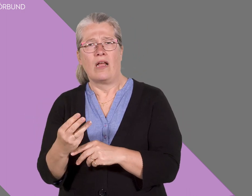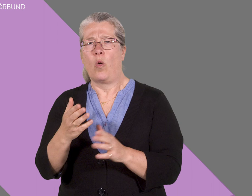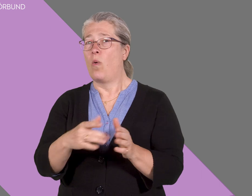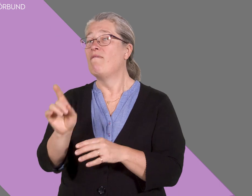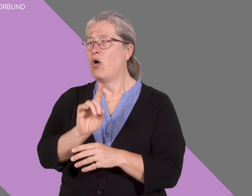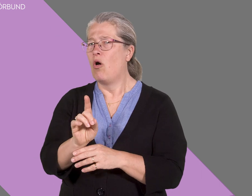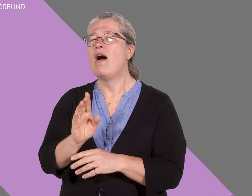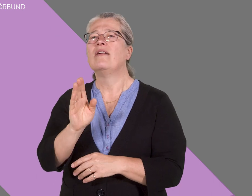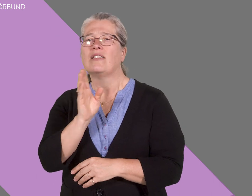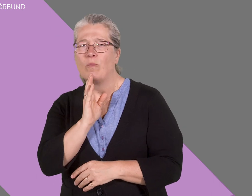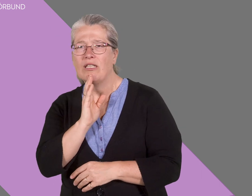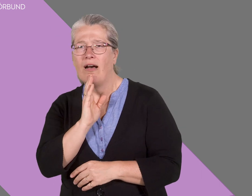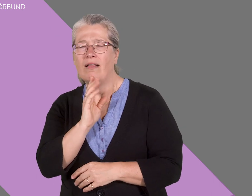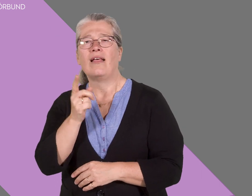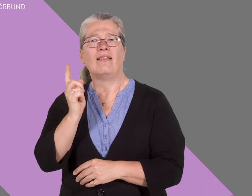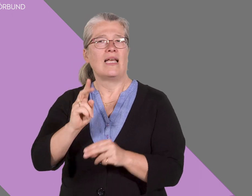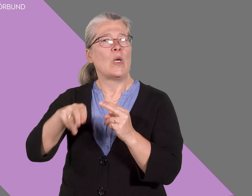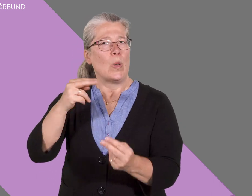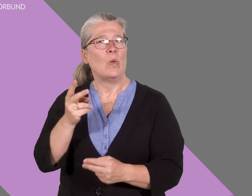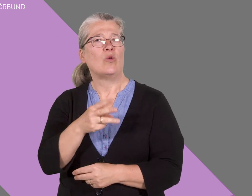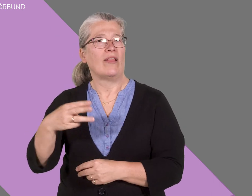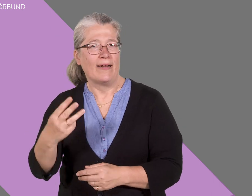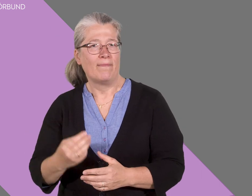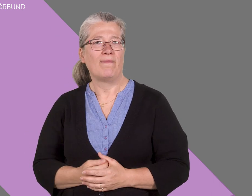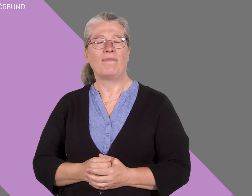hålls i Jakobstad på veckoslutet 10.6.2023.